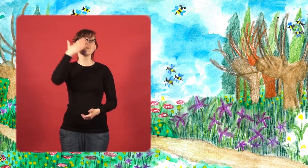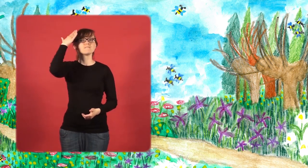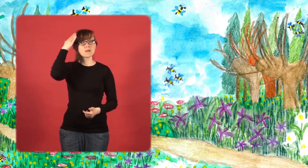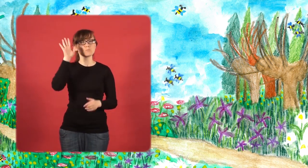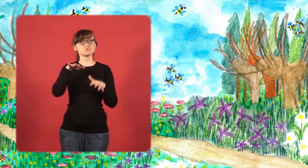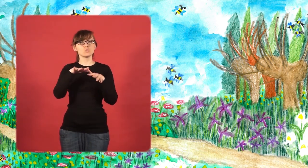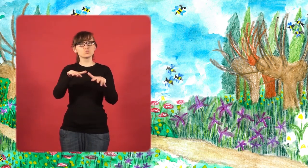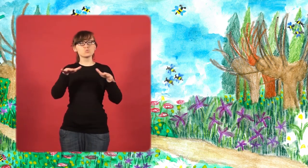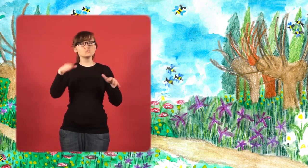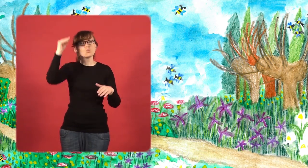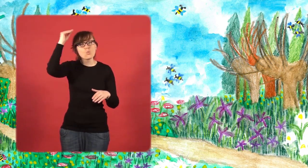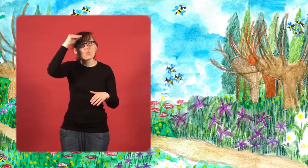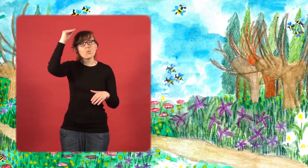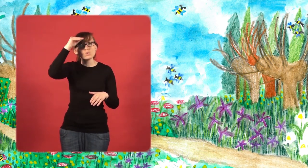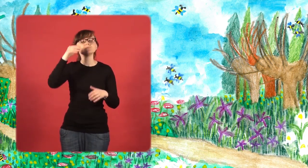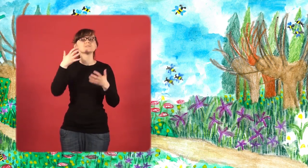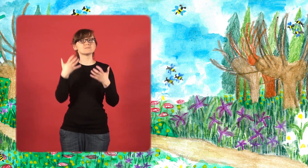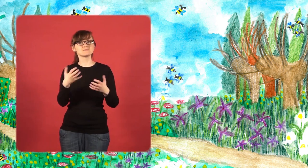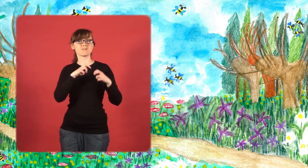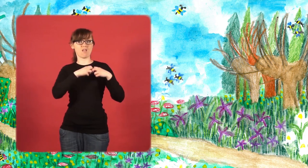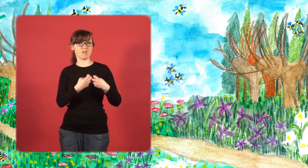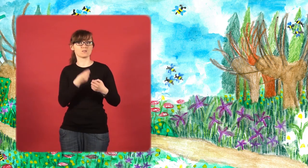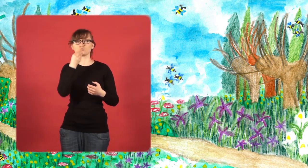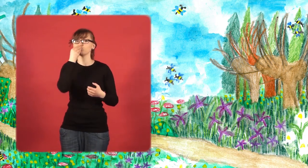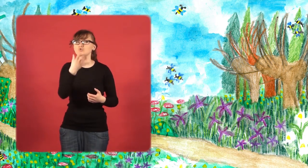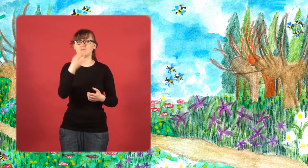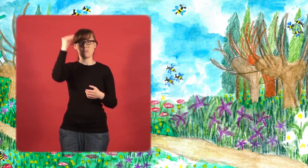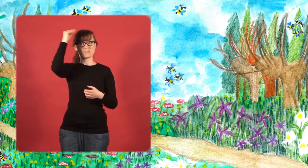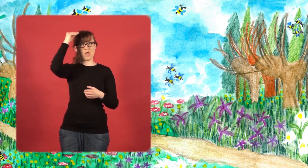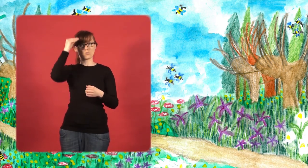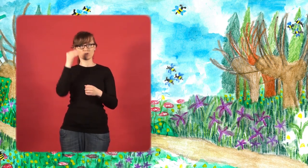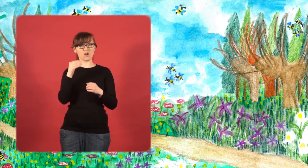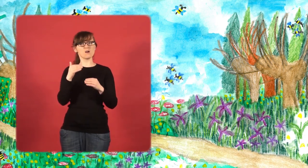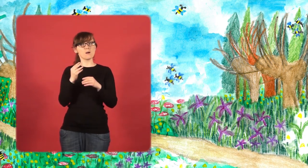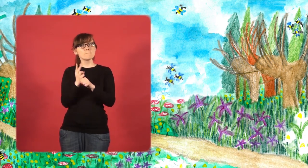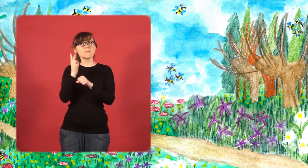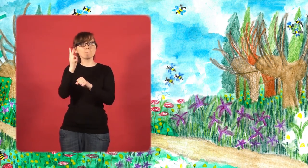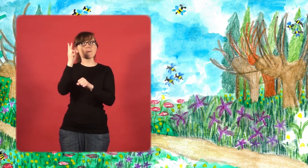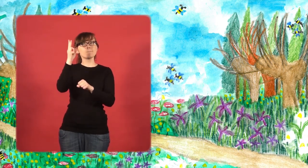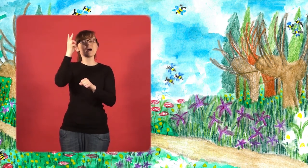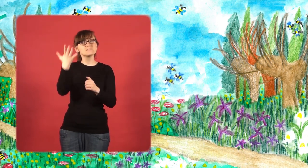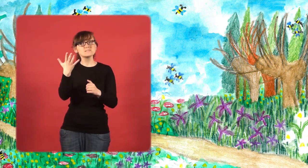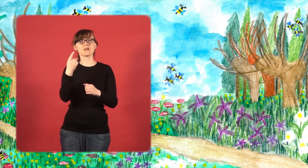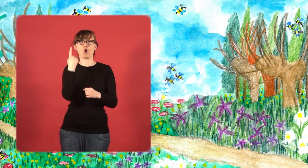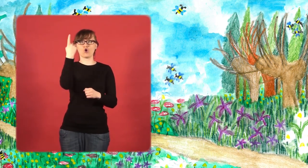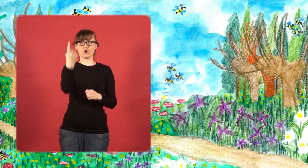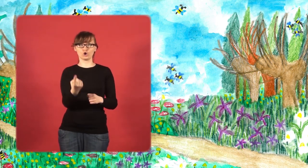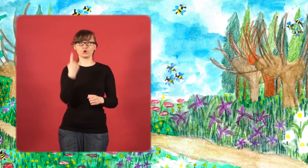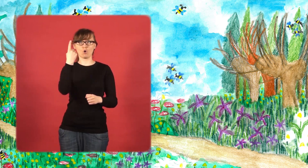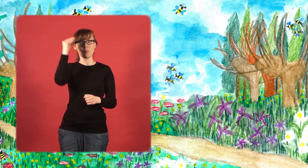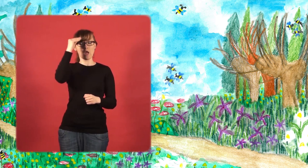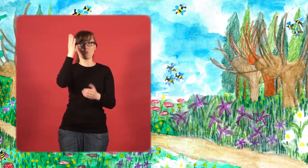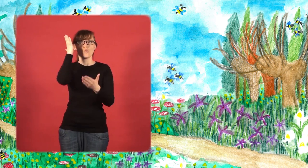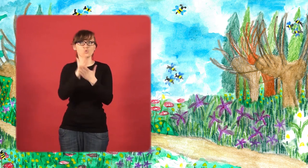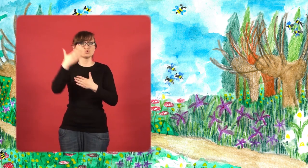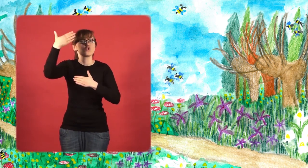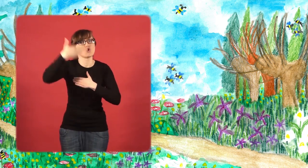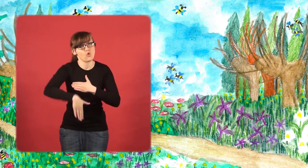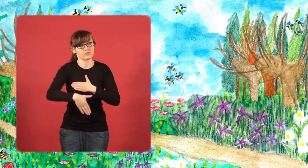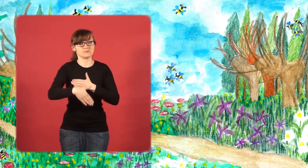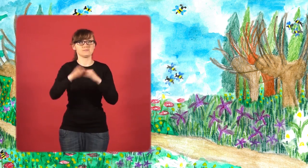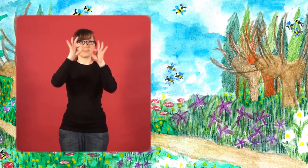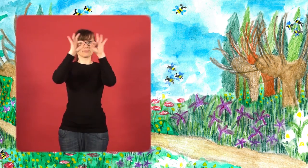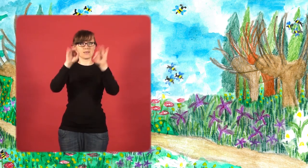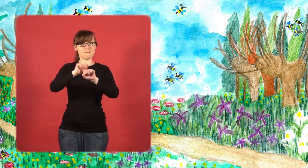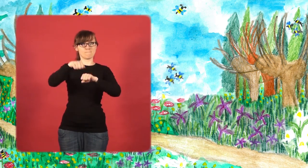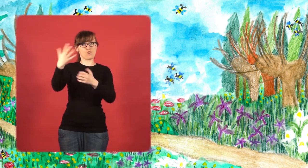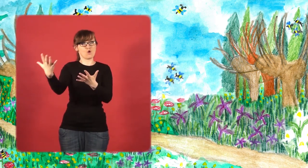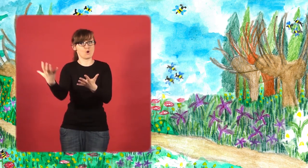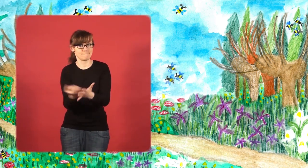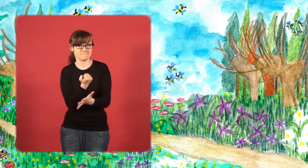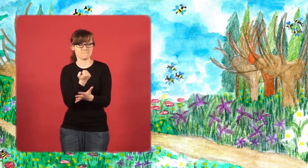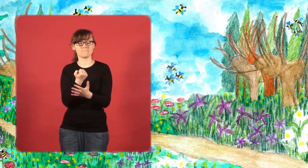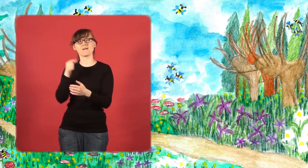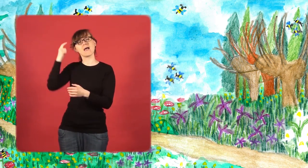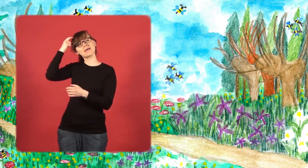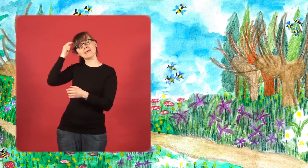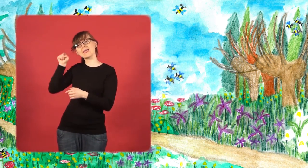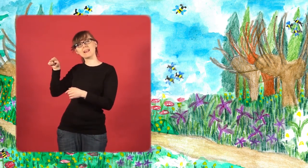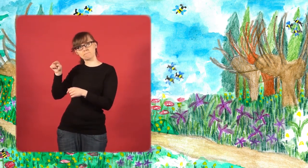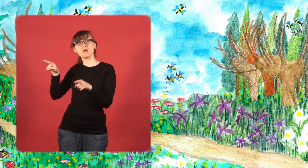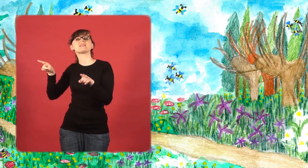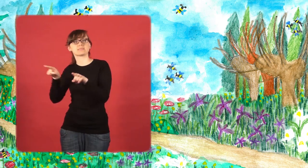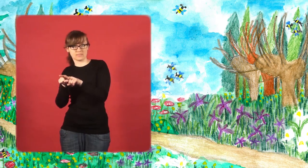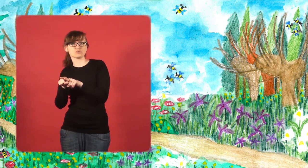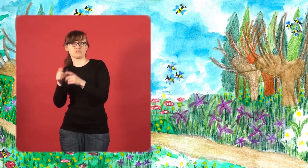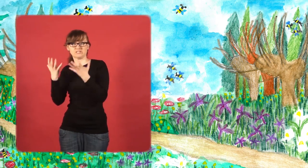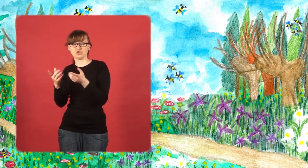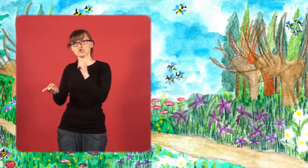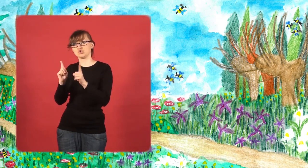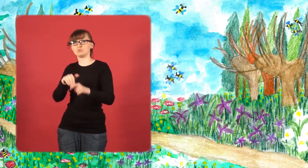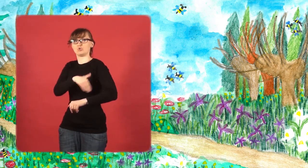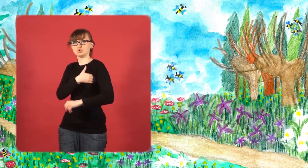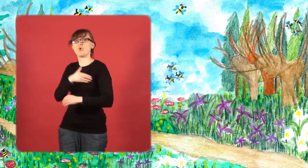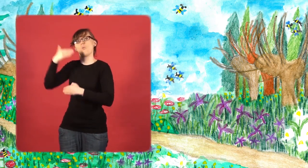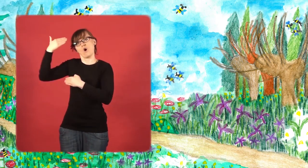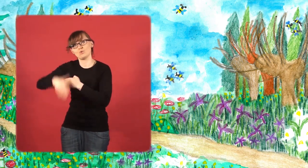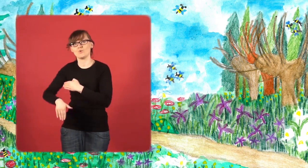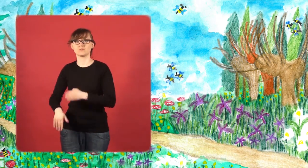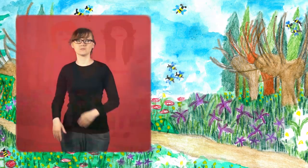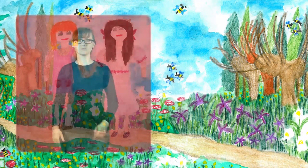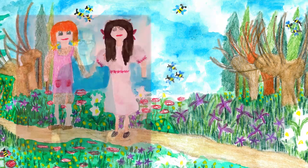Wiedziała, że czeka ją dużo pracy ponieważ postanowiła zacząć naukę od wyższego kursu, co umożliwiało jej zdobycie dyplomu pierwszej klasy już po roku nauki. Podobnie uczynił Gilbert.